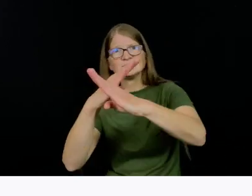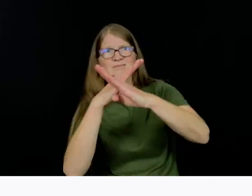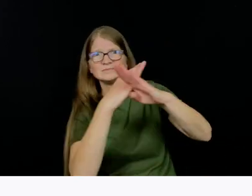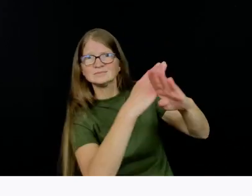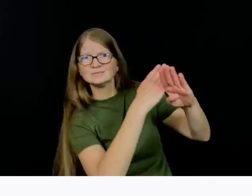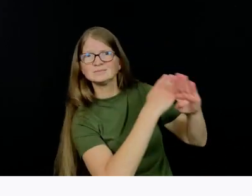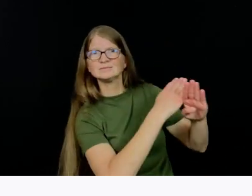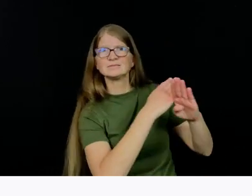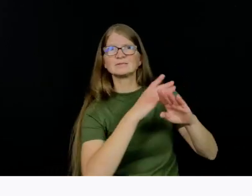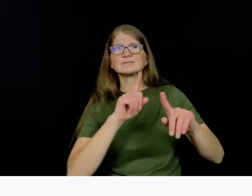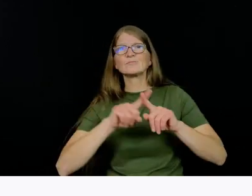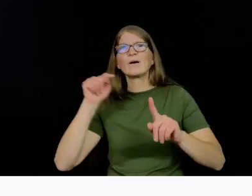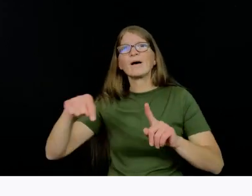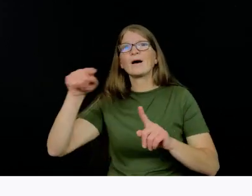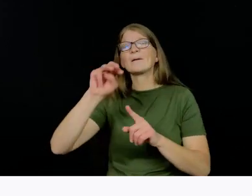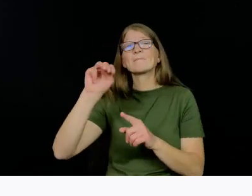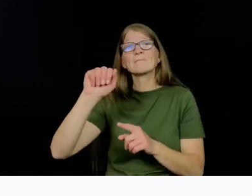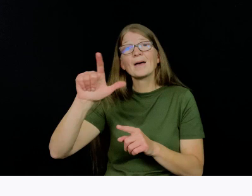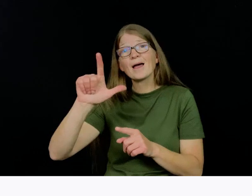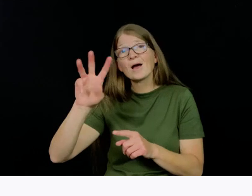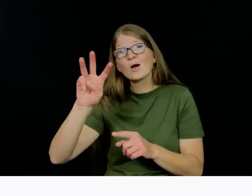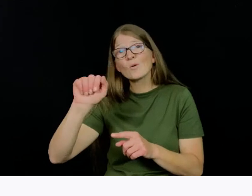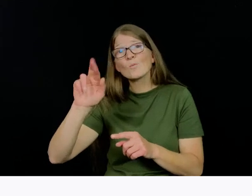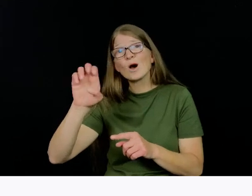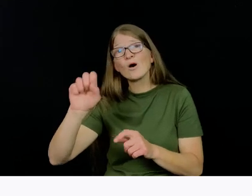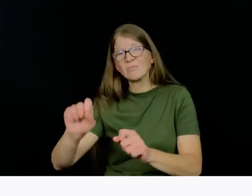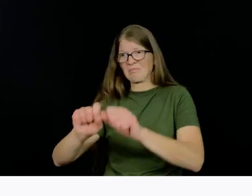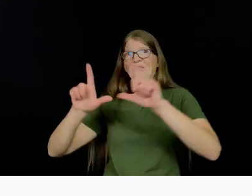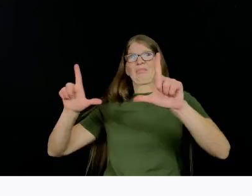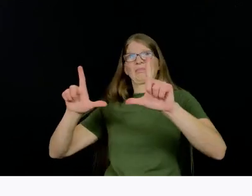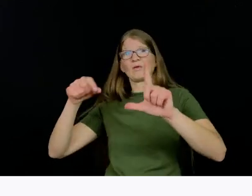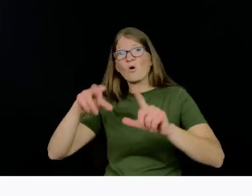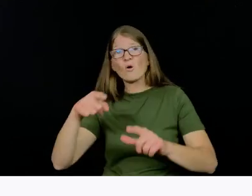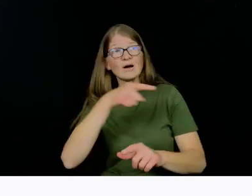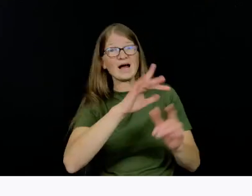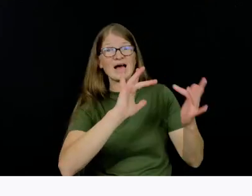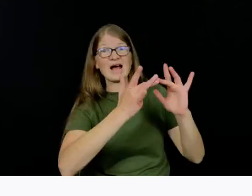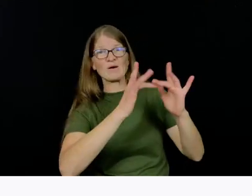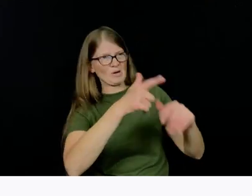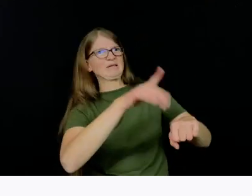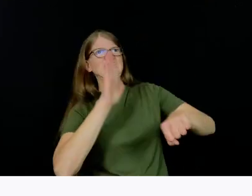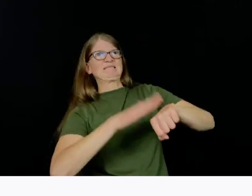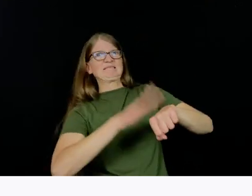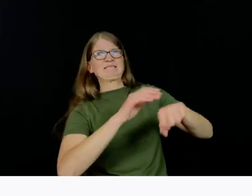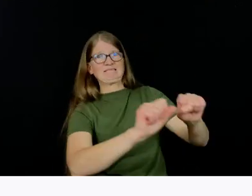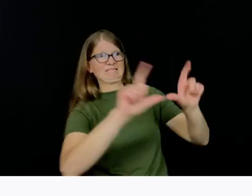سواء كان ذلك عبر حمايتكم من البرامج الضارة أو تنبيهكم إلى المواقع المزيفة التي تحاول سرقة معلوماتكم الشخصية